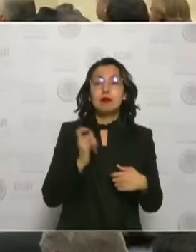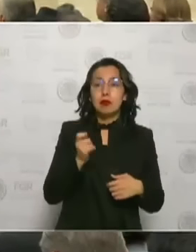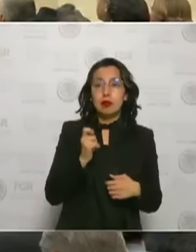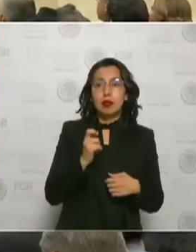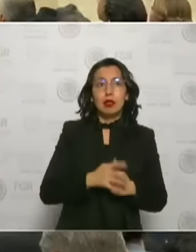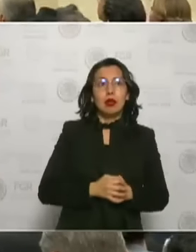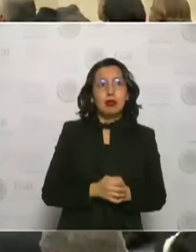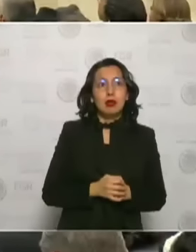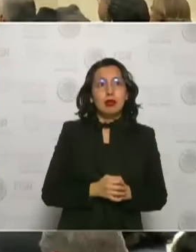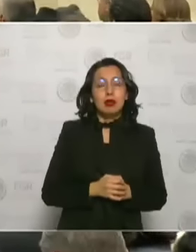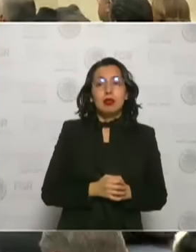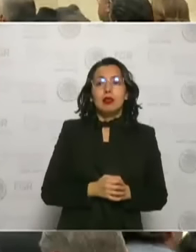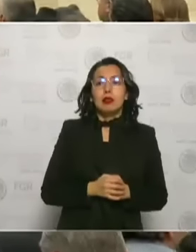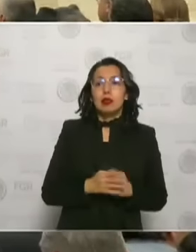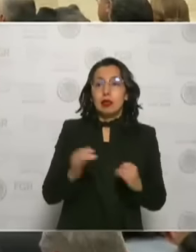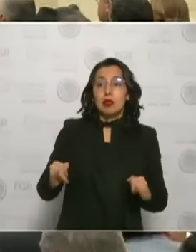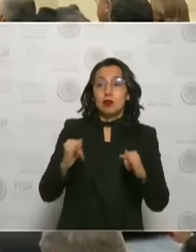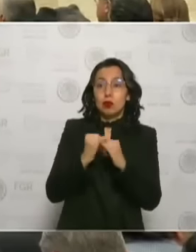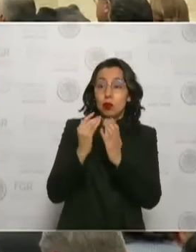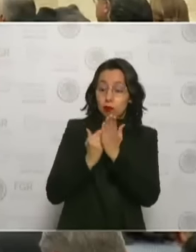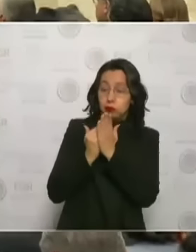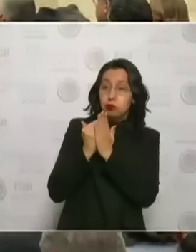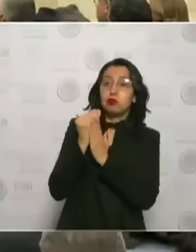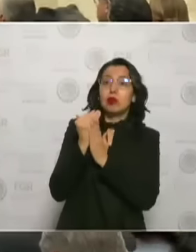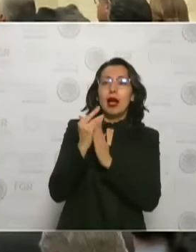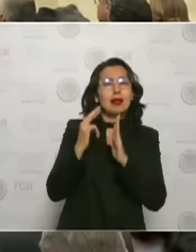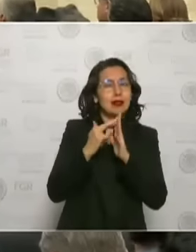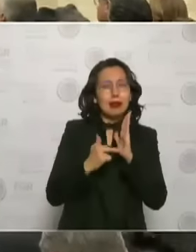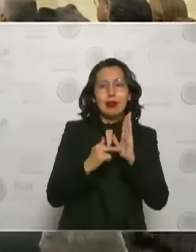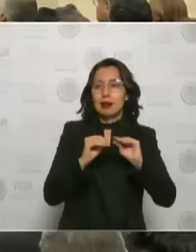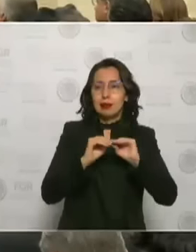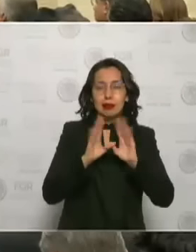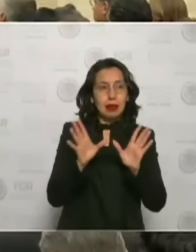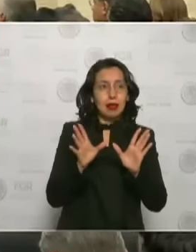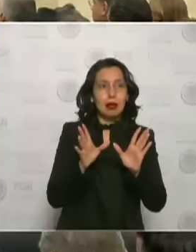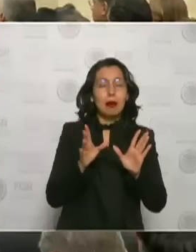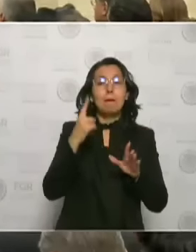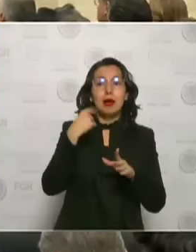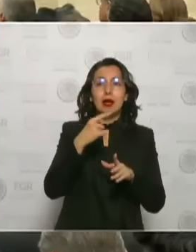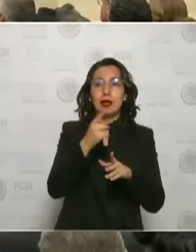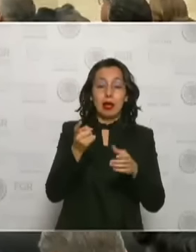auténtica trayectoria institucional con reglas claras para los procedimientos de ingreso,